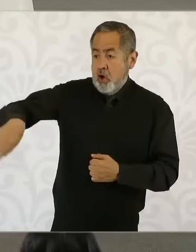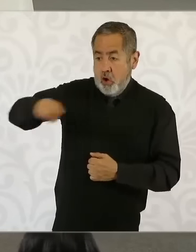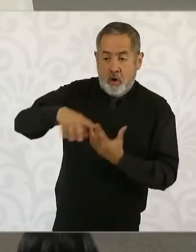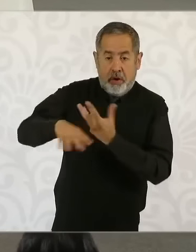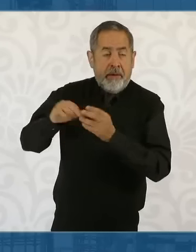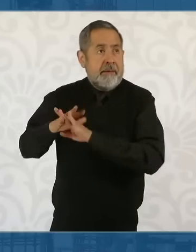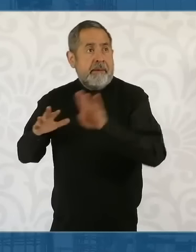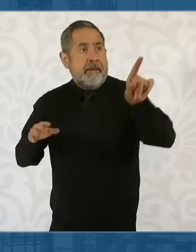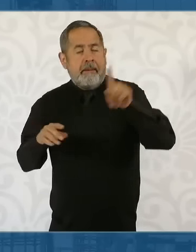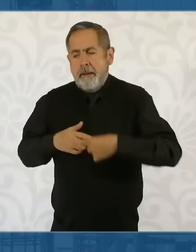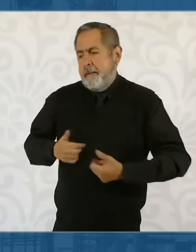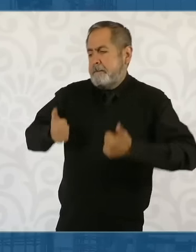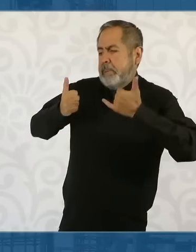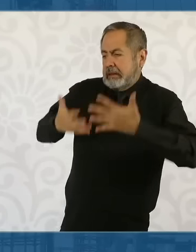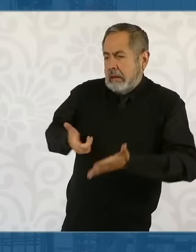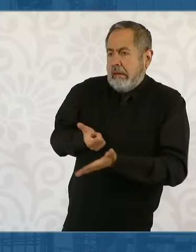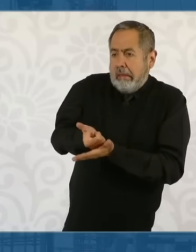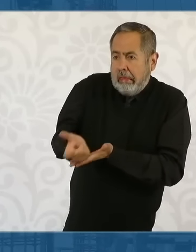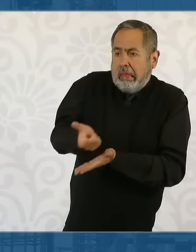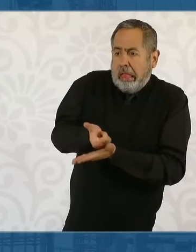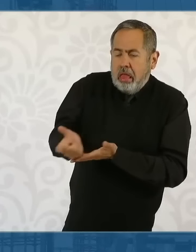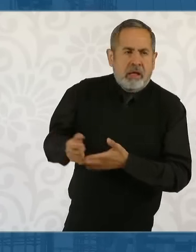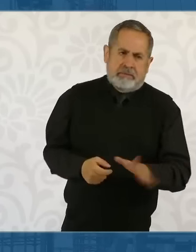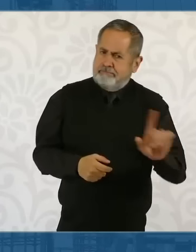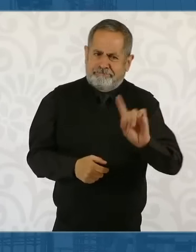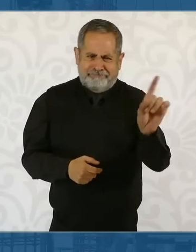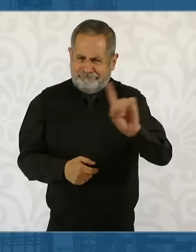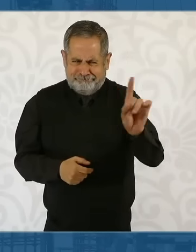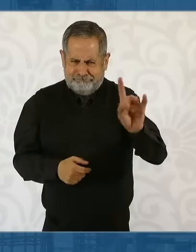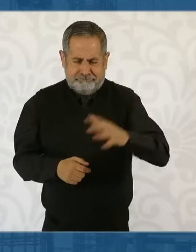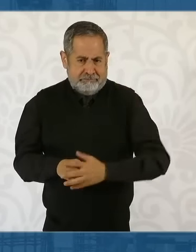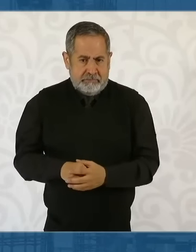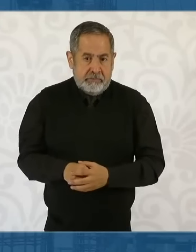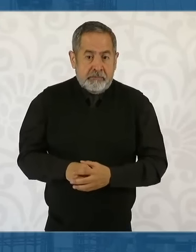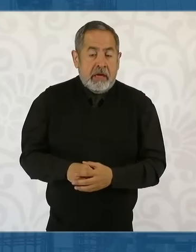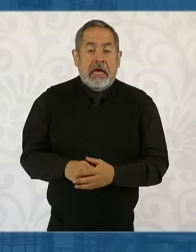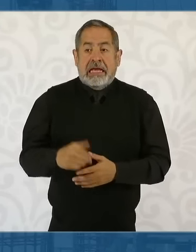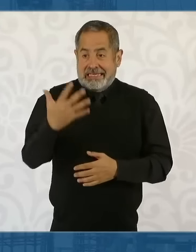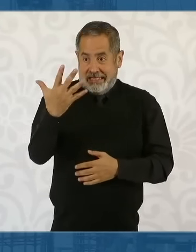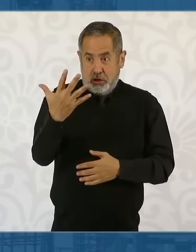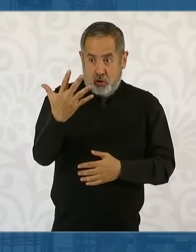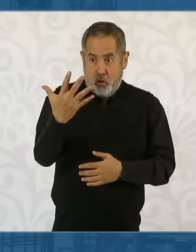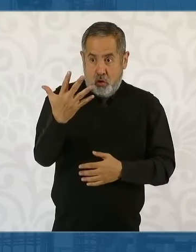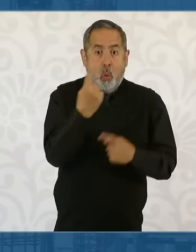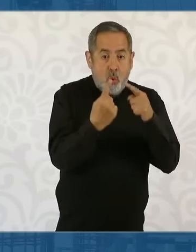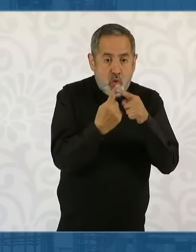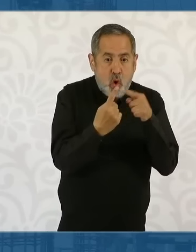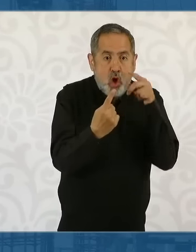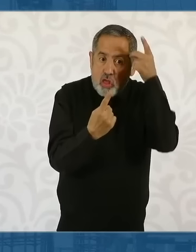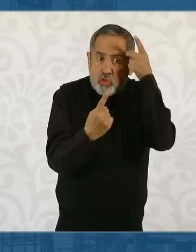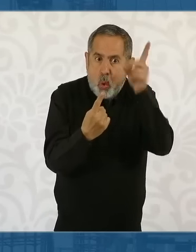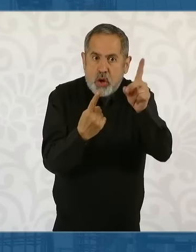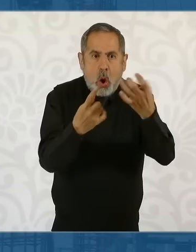economía no no son para empezar uno de cada cinco inmigrantes es empresario se está manteniendo solo